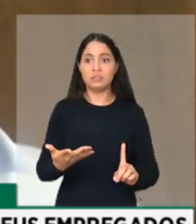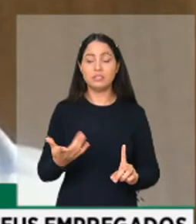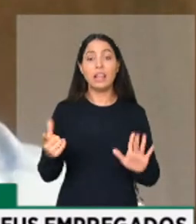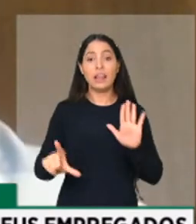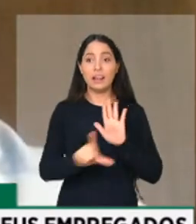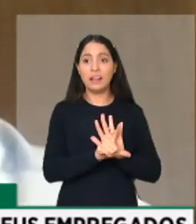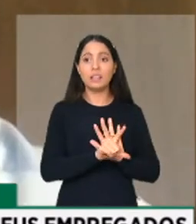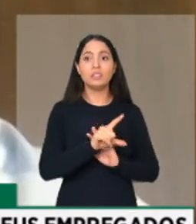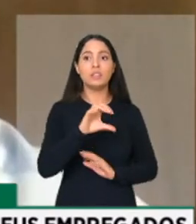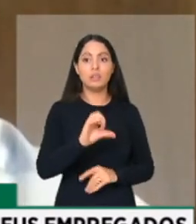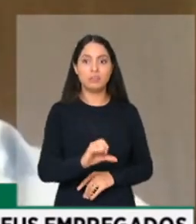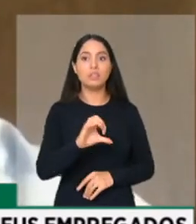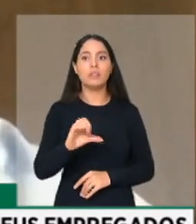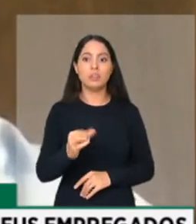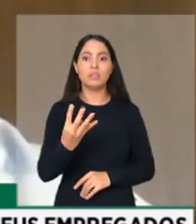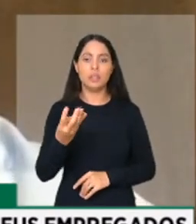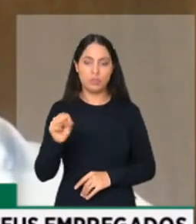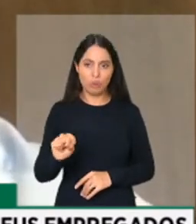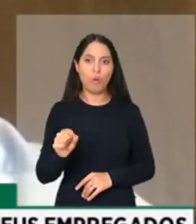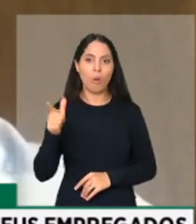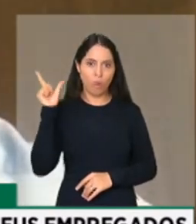ONTEM NA LEI 948 E SIM, VACINAR ESSES EMPREGADOS QUE ESTÃO NA LINHA DE FRENTE. OS FUNCIONÁRIOS DE